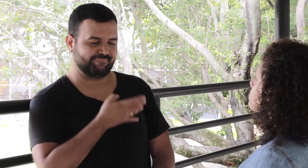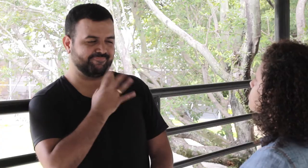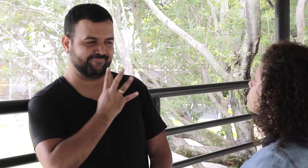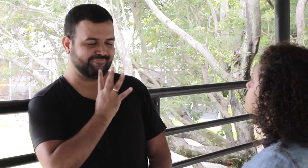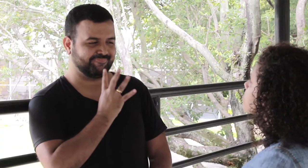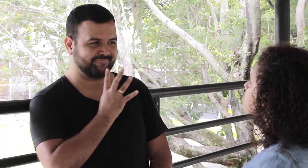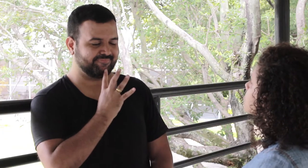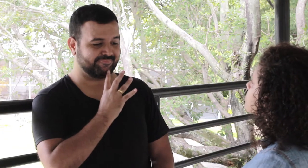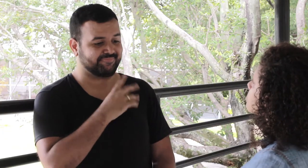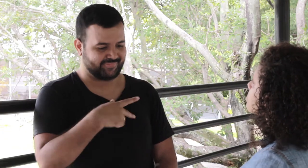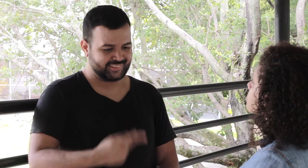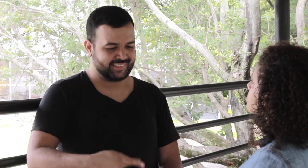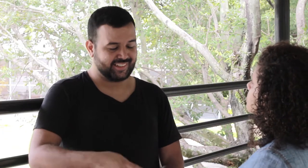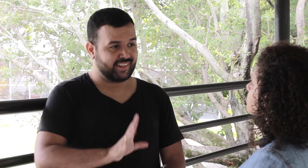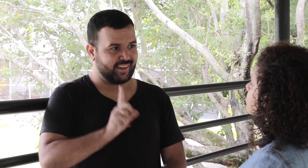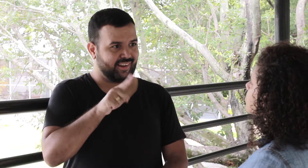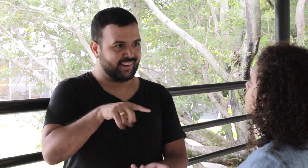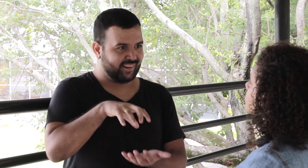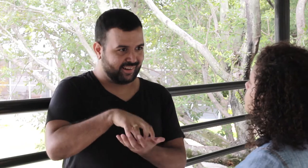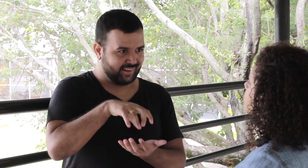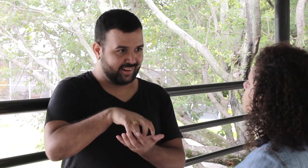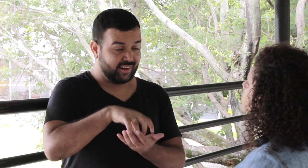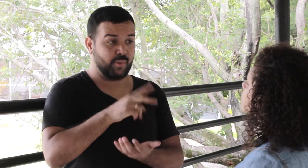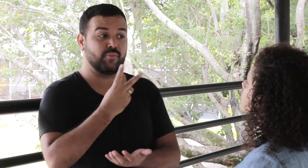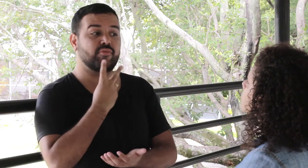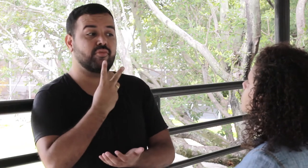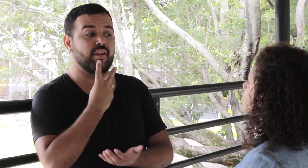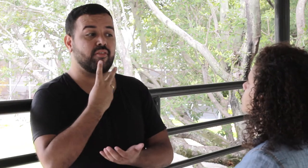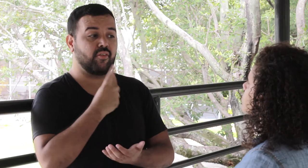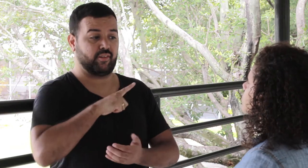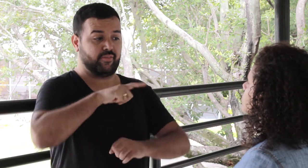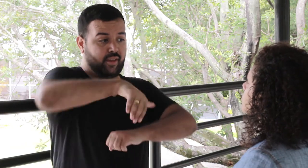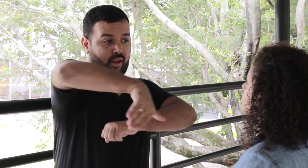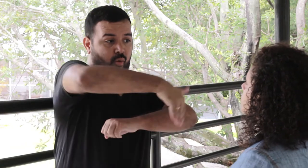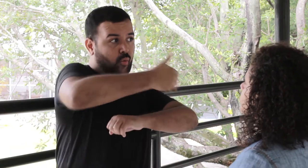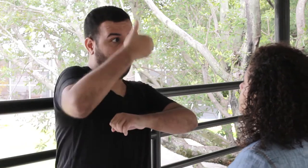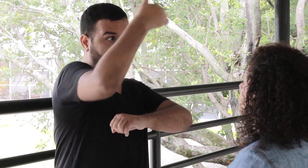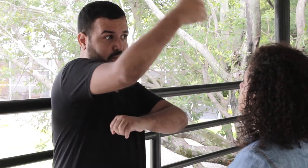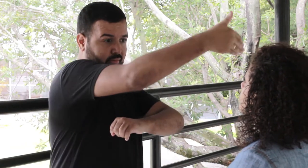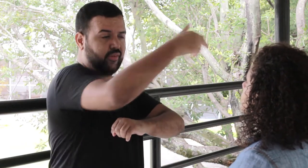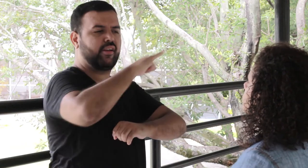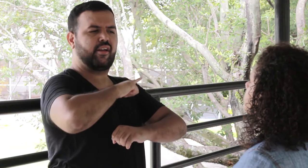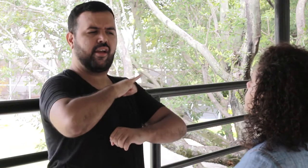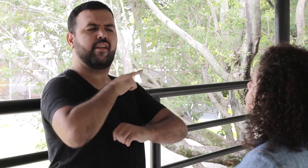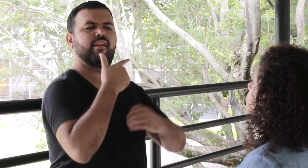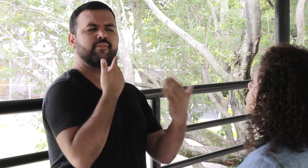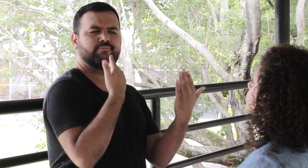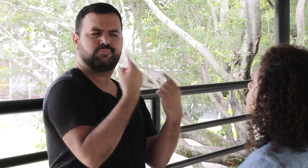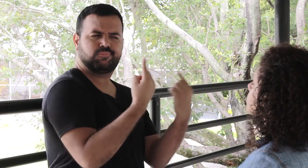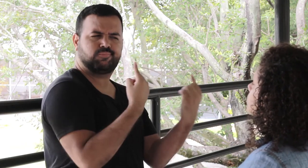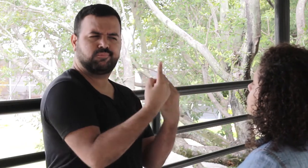Sim. Eu conheço, aqui é o Campus Vitória. Sabe a rua da frente? É movimentada, né?